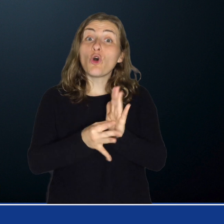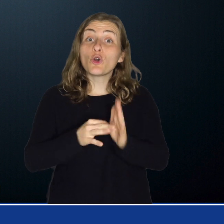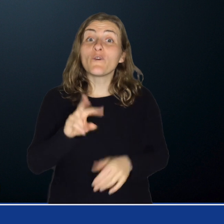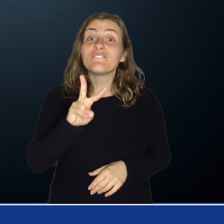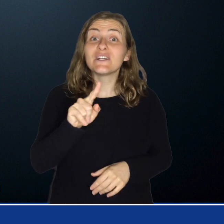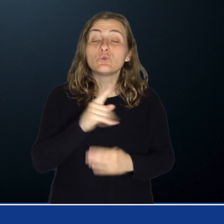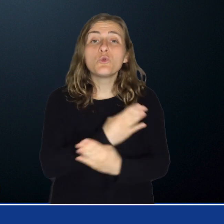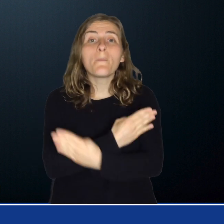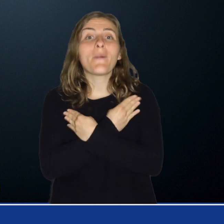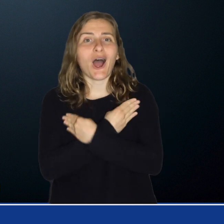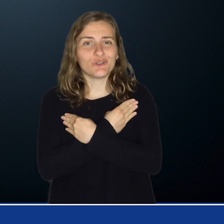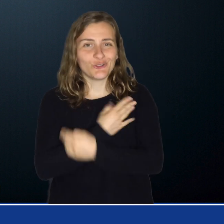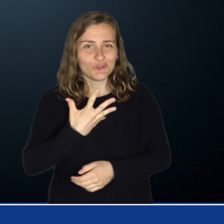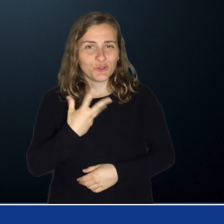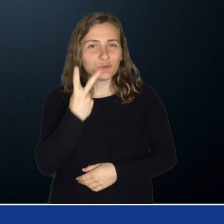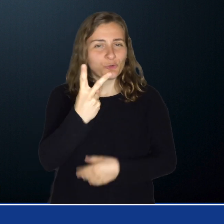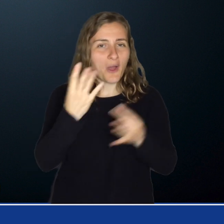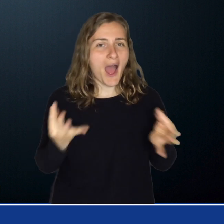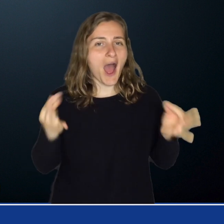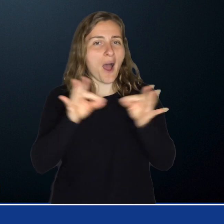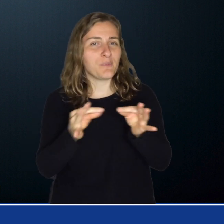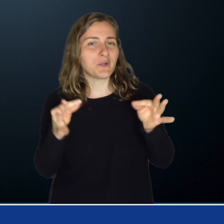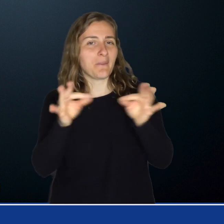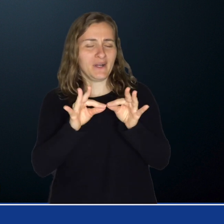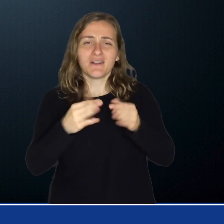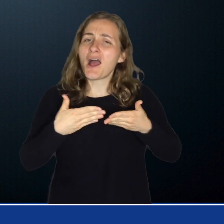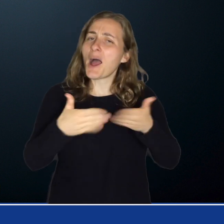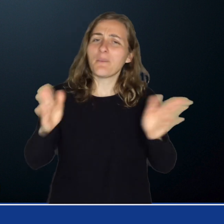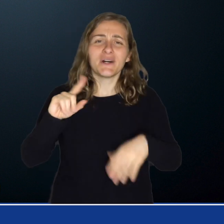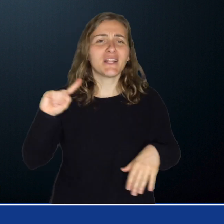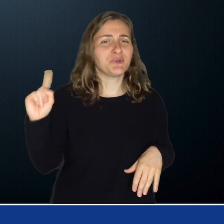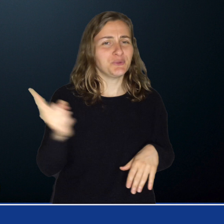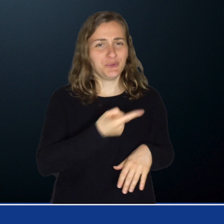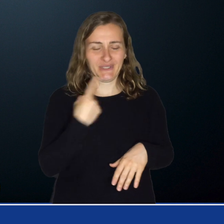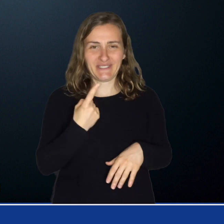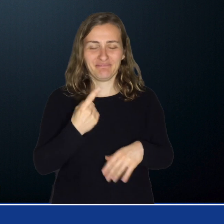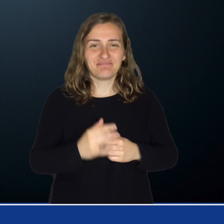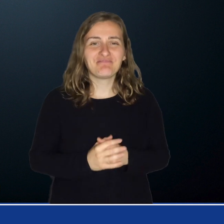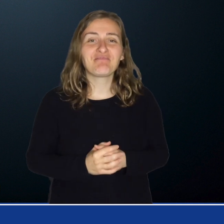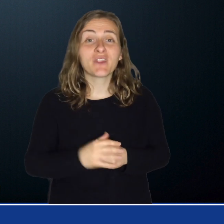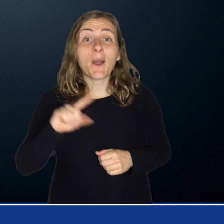Il 21 maggio, invece, sono due gli appuntamenti aperti a tutte e a tutti in programma: